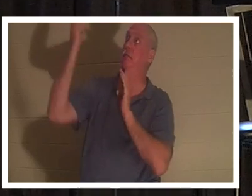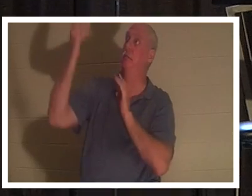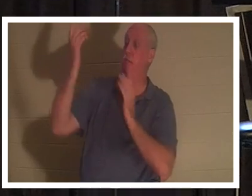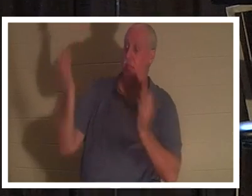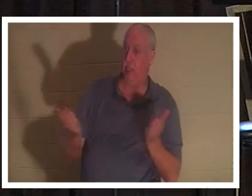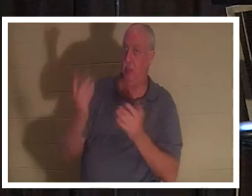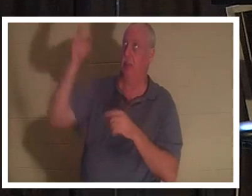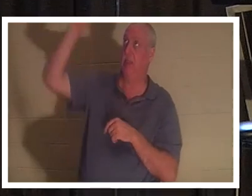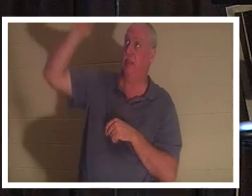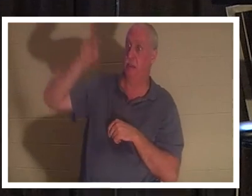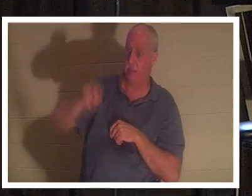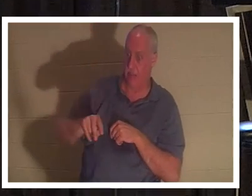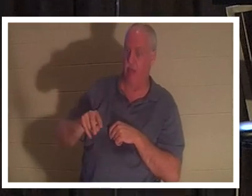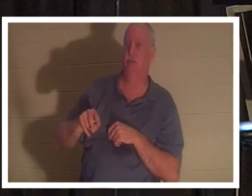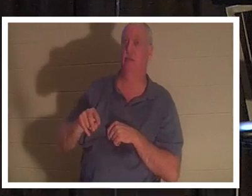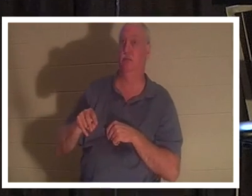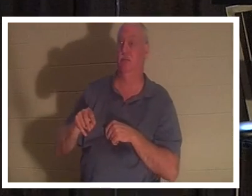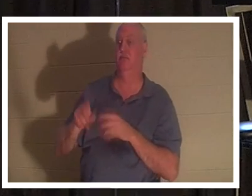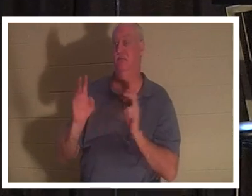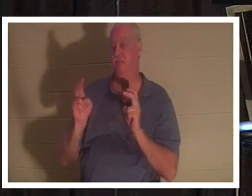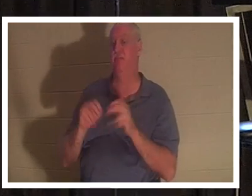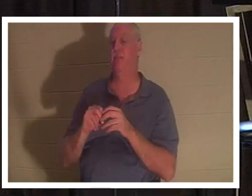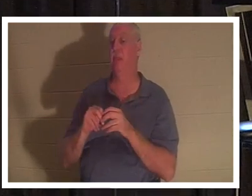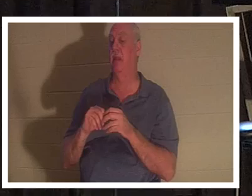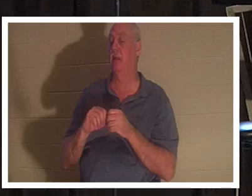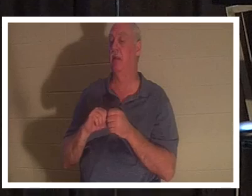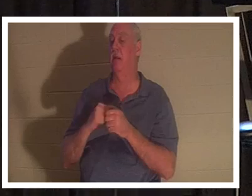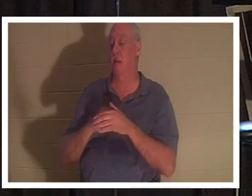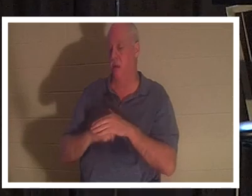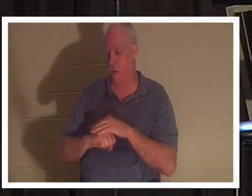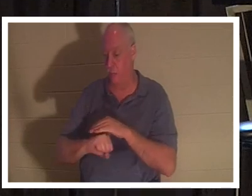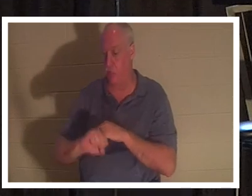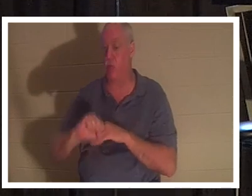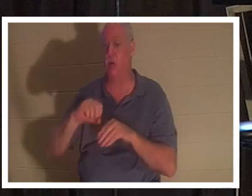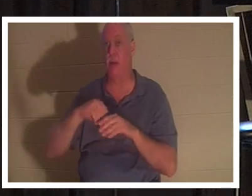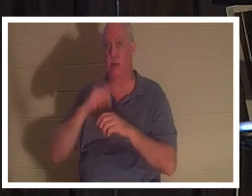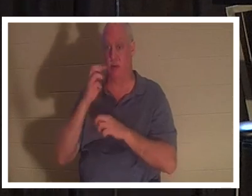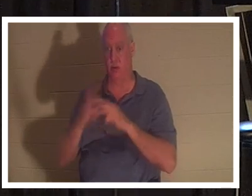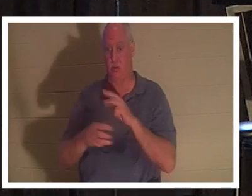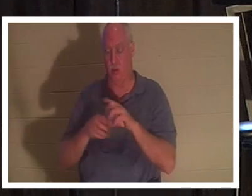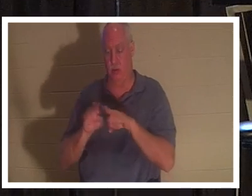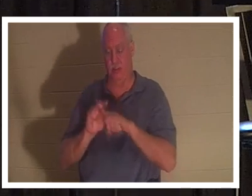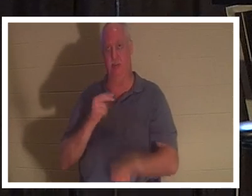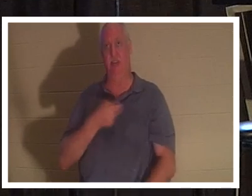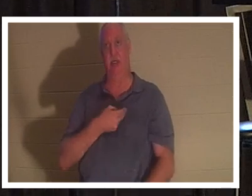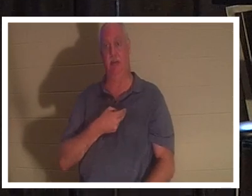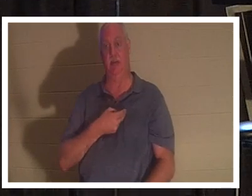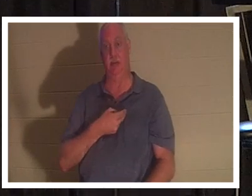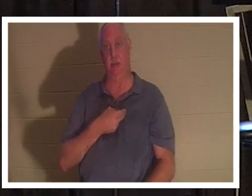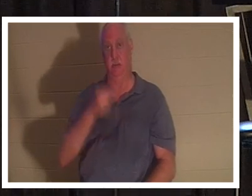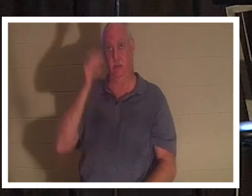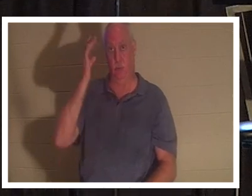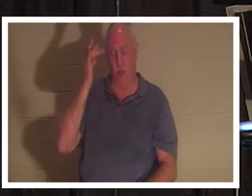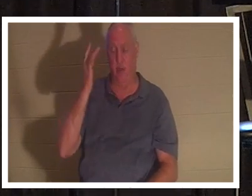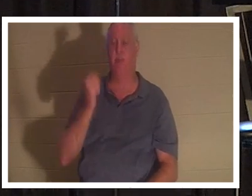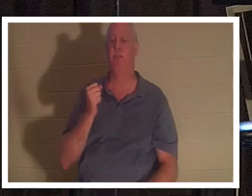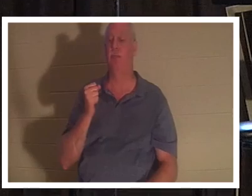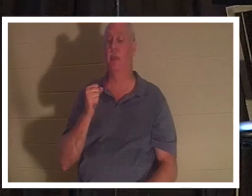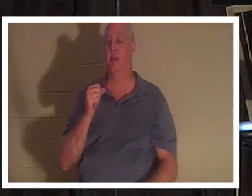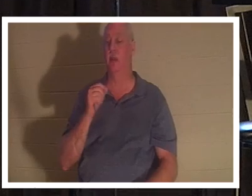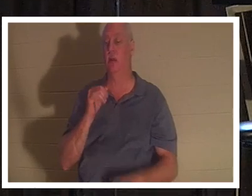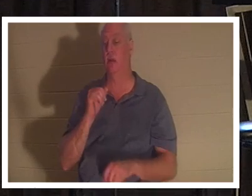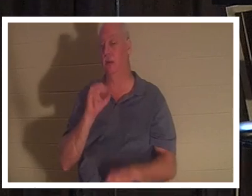, और हमारी तरह ही संसार में जन्मा है, क्योंकि